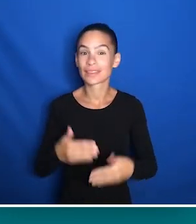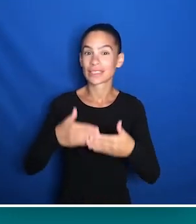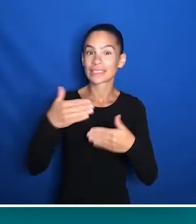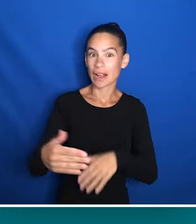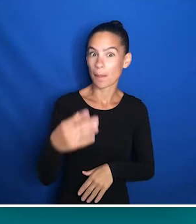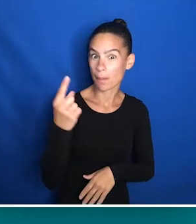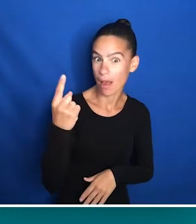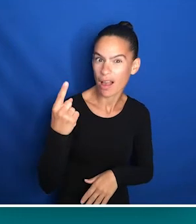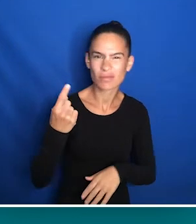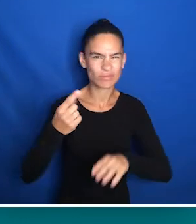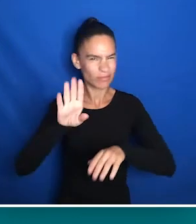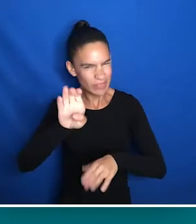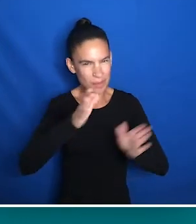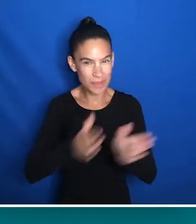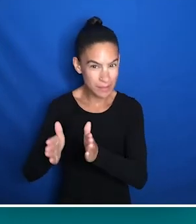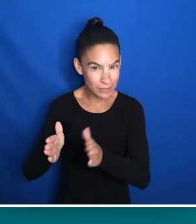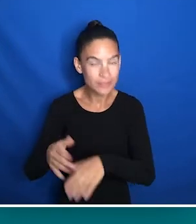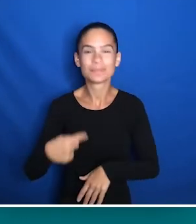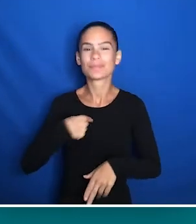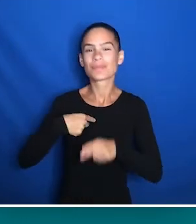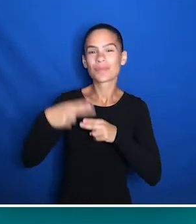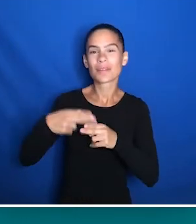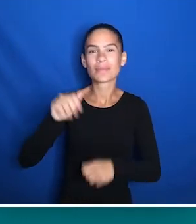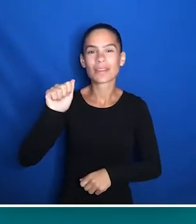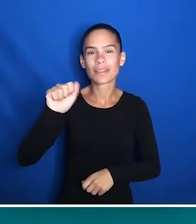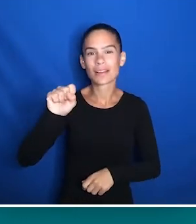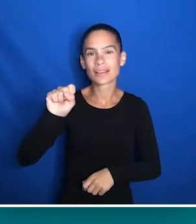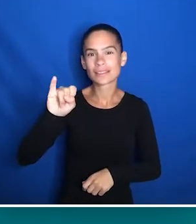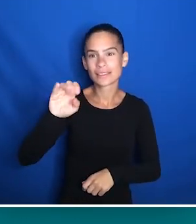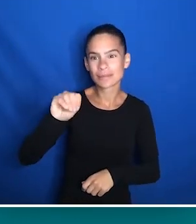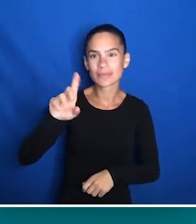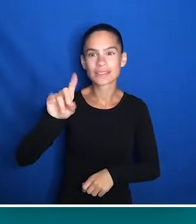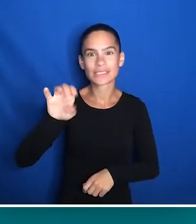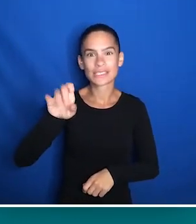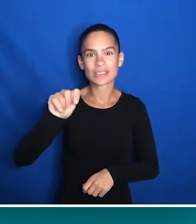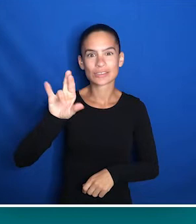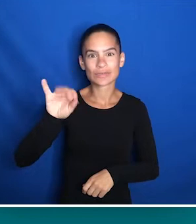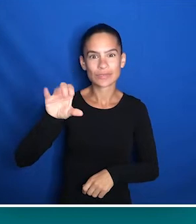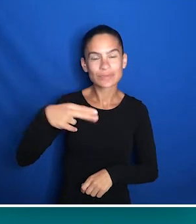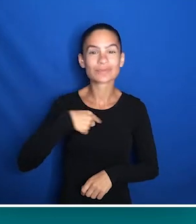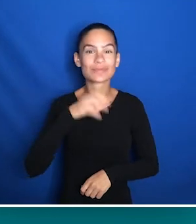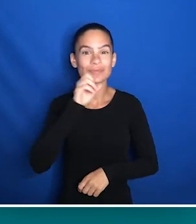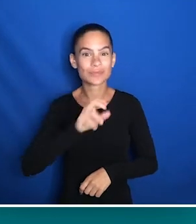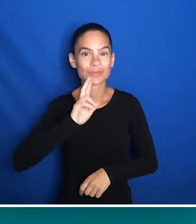[Narrador] Paso uno, estar preparado. Mi nombre es Asim Dietrich, y tengo 39 años.